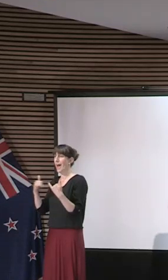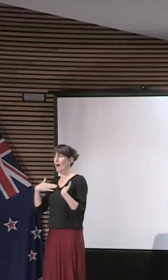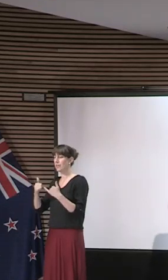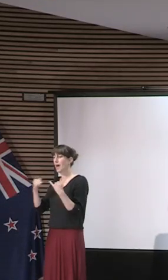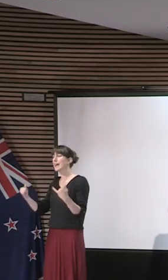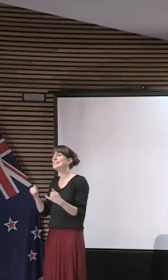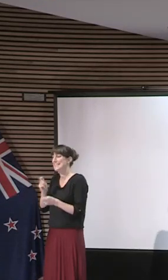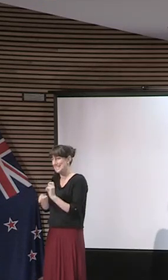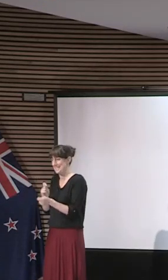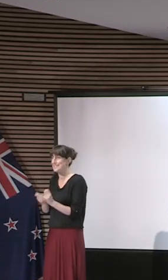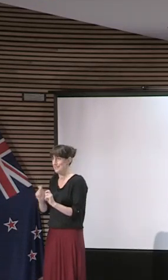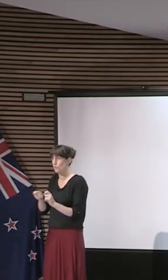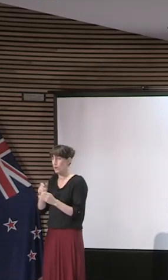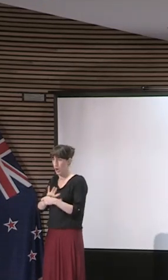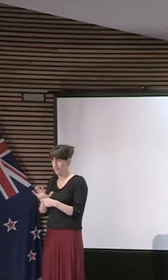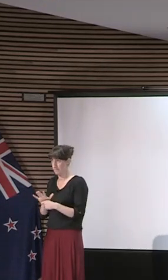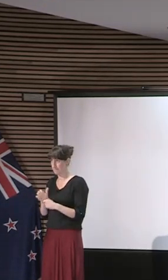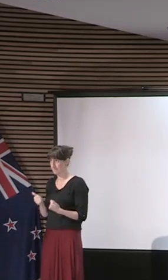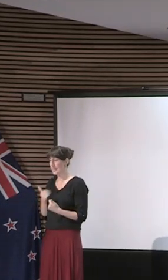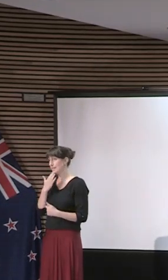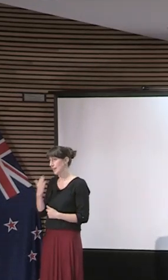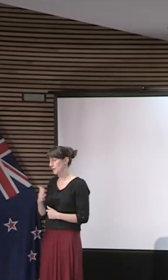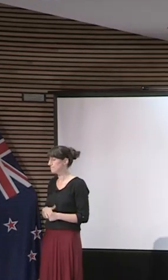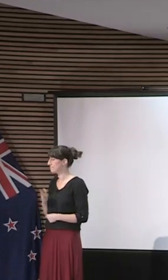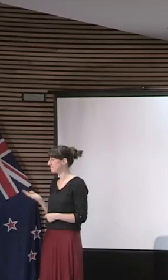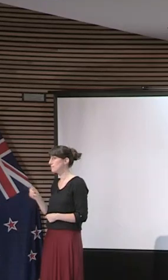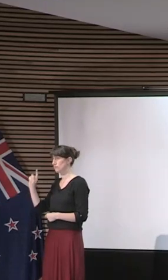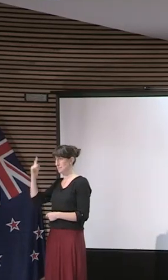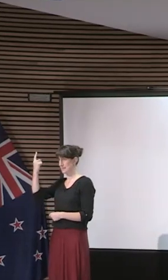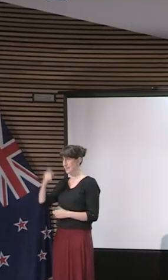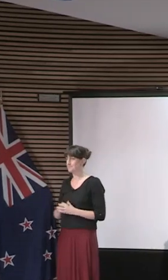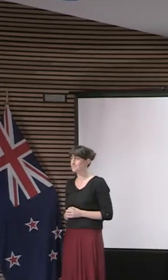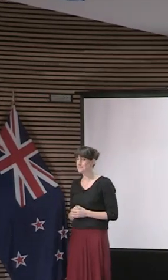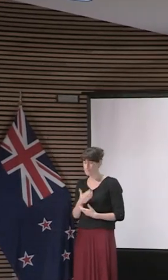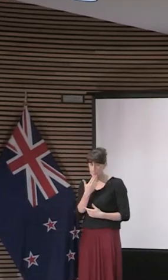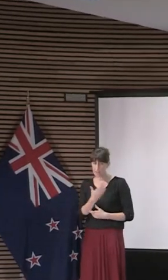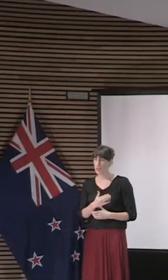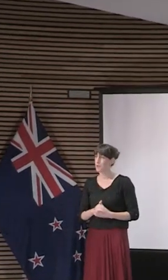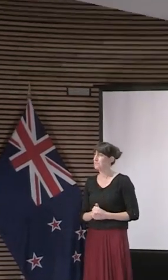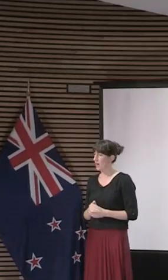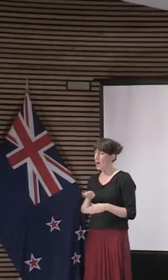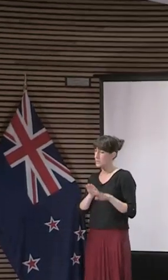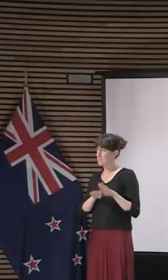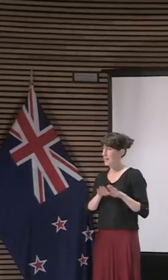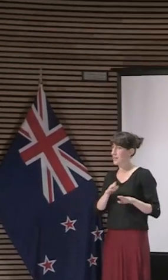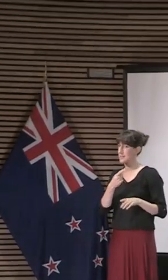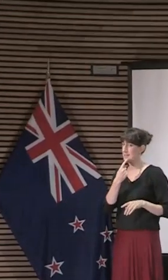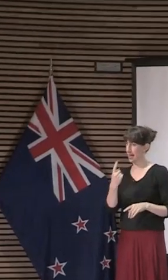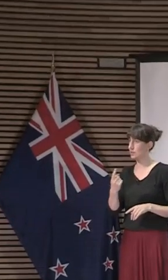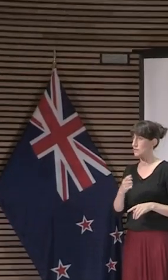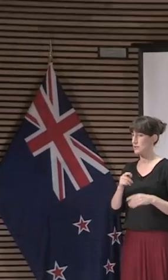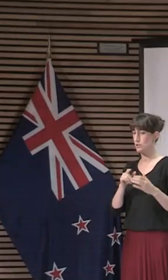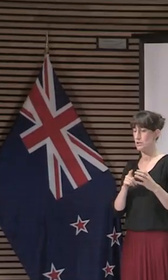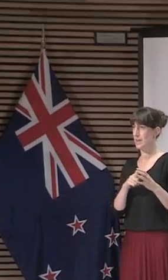Heatline mo to GP ranei, he